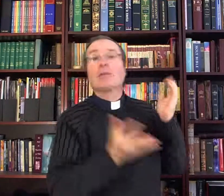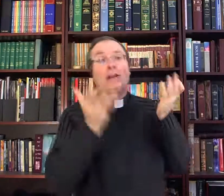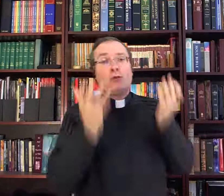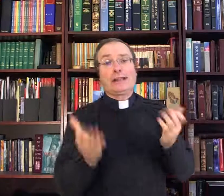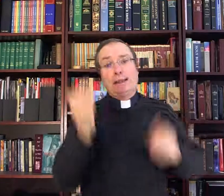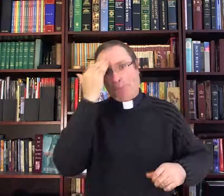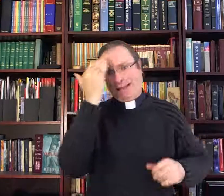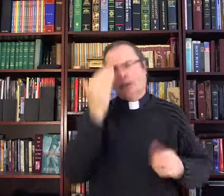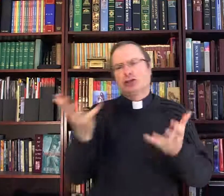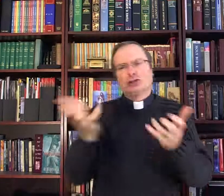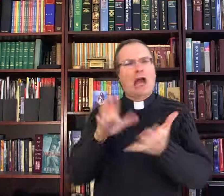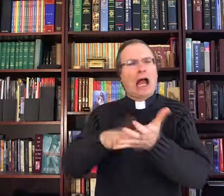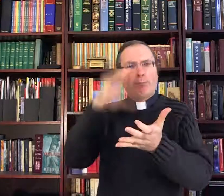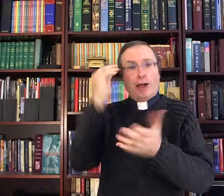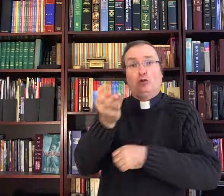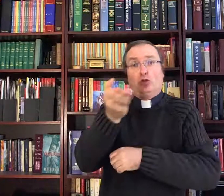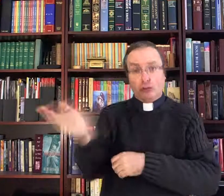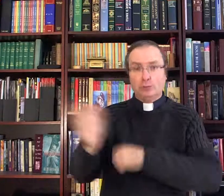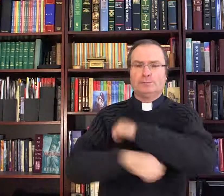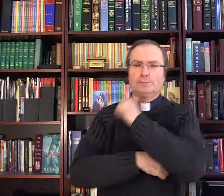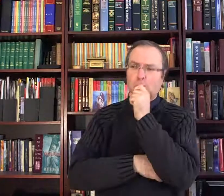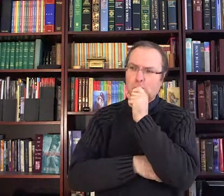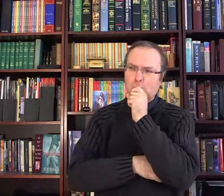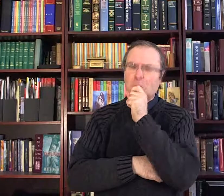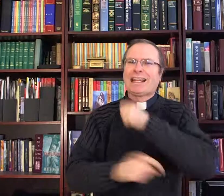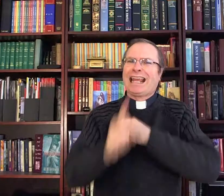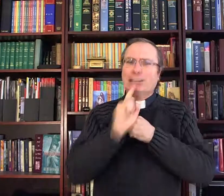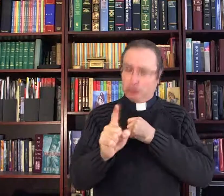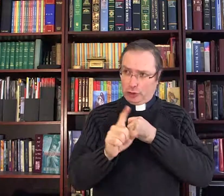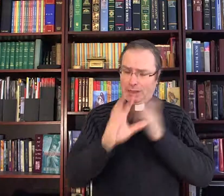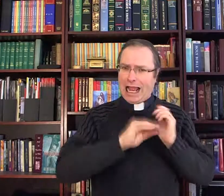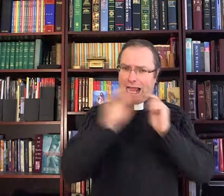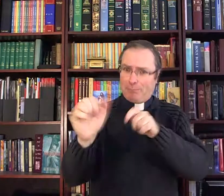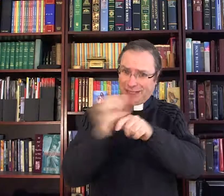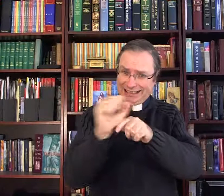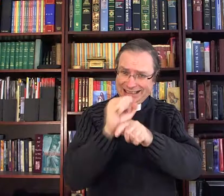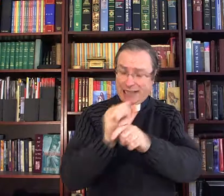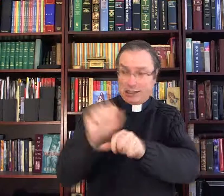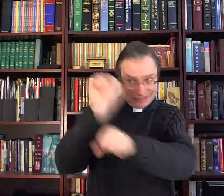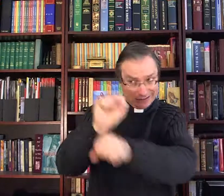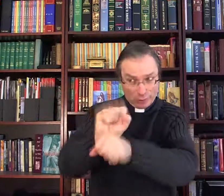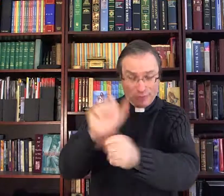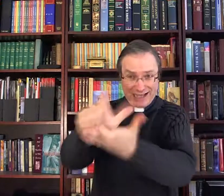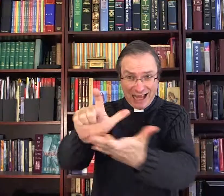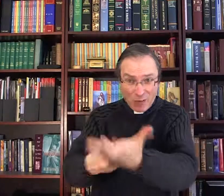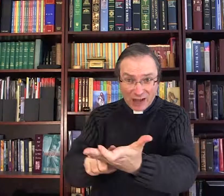Voici ce que je veux apprendre de vous: est-ce en pratiquant les œuvres de la loi